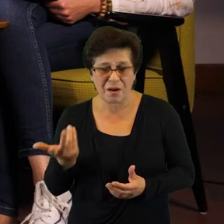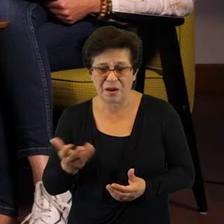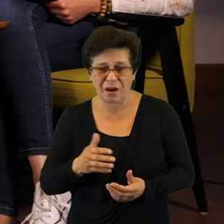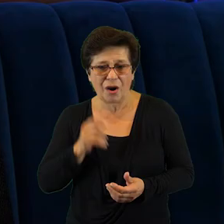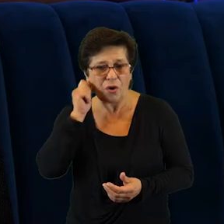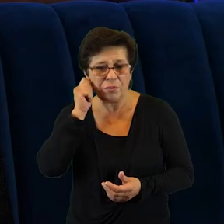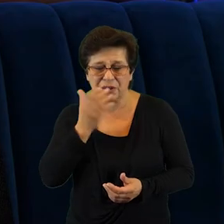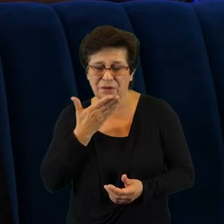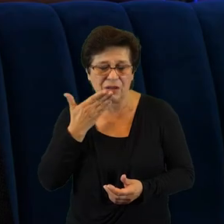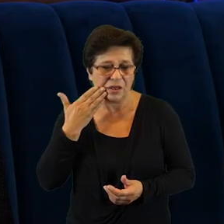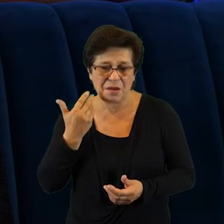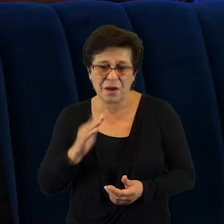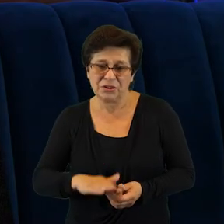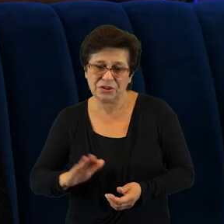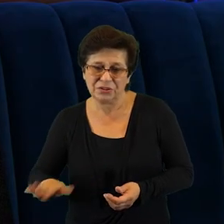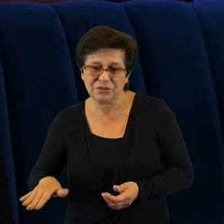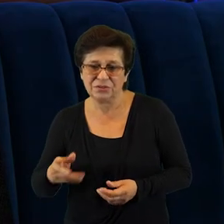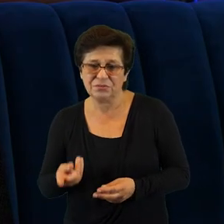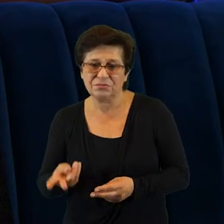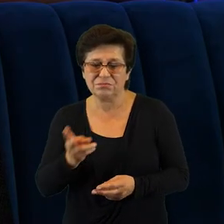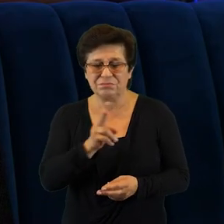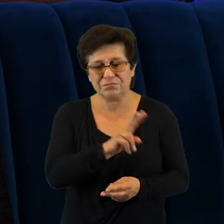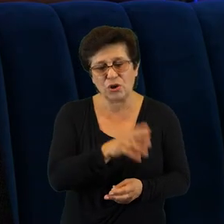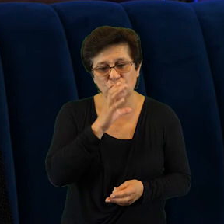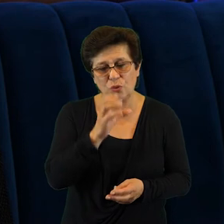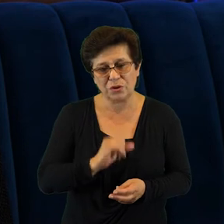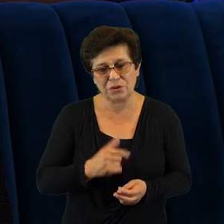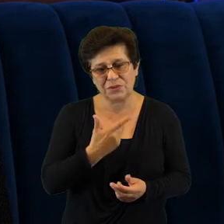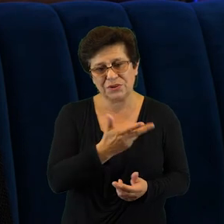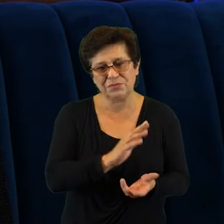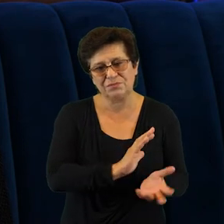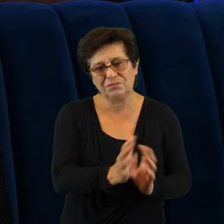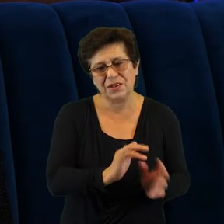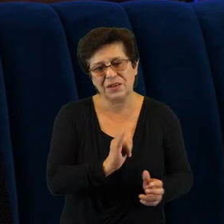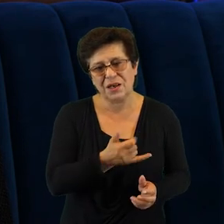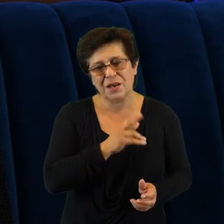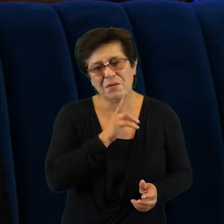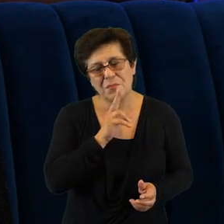Znalazłam taki zapisek w jej kalendarzyku osobistym,